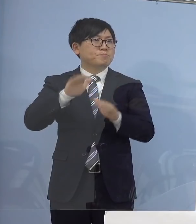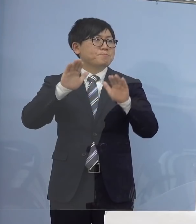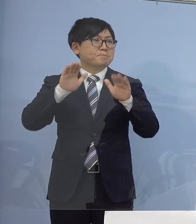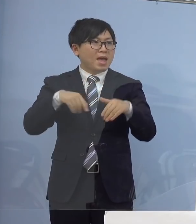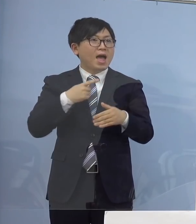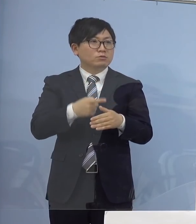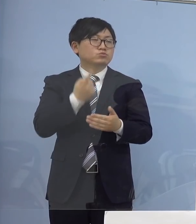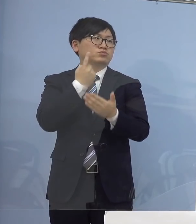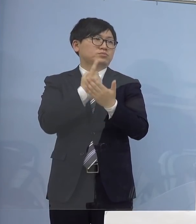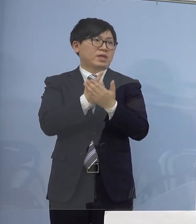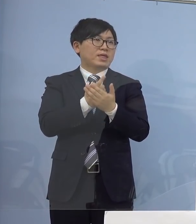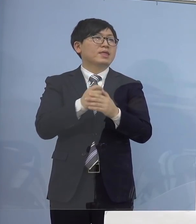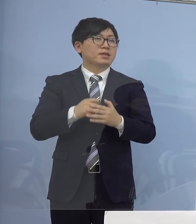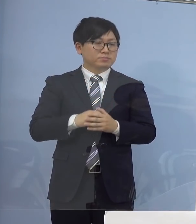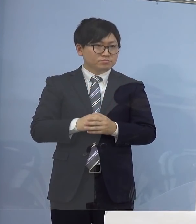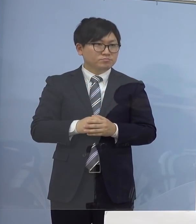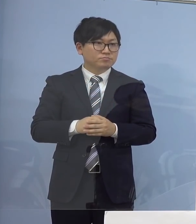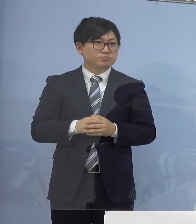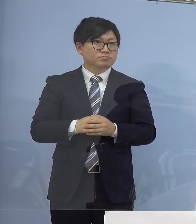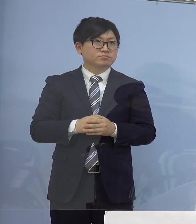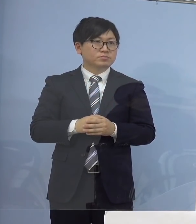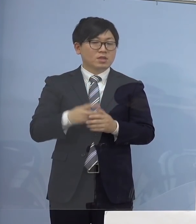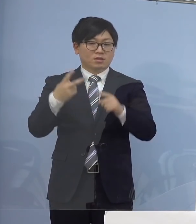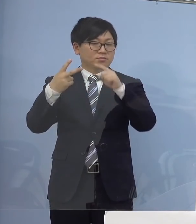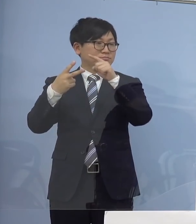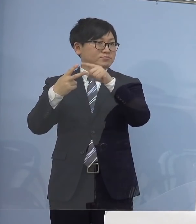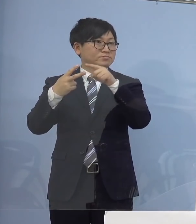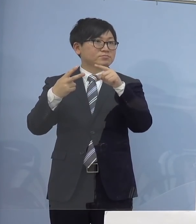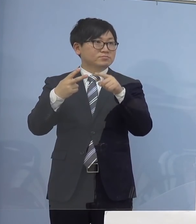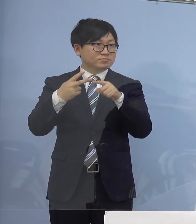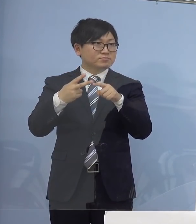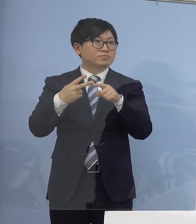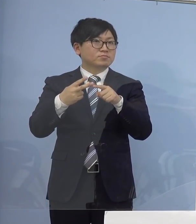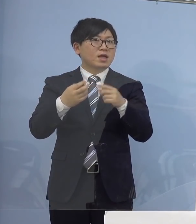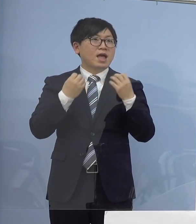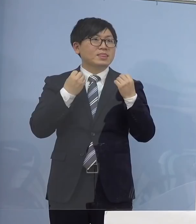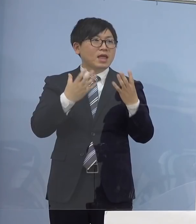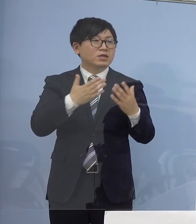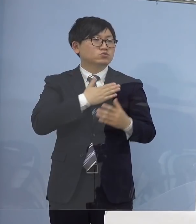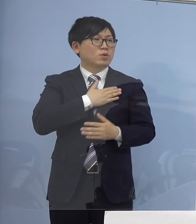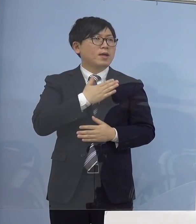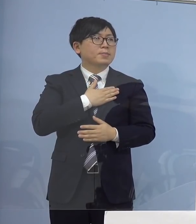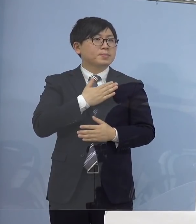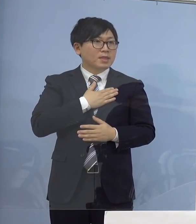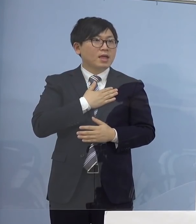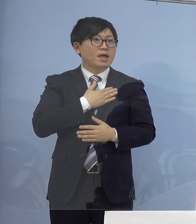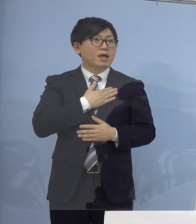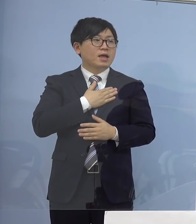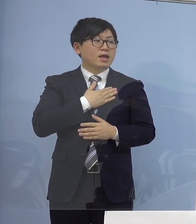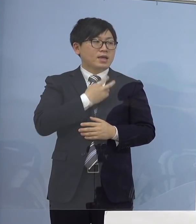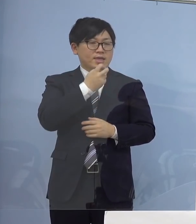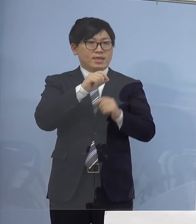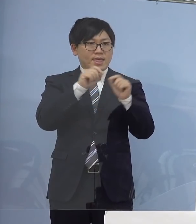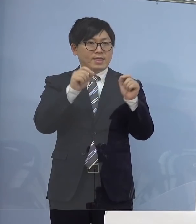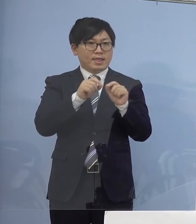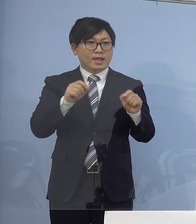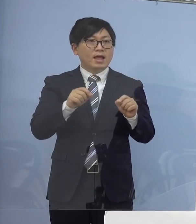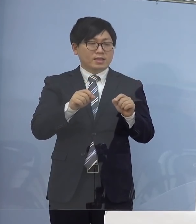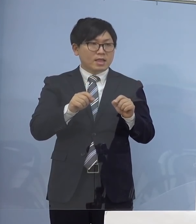以上2例が新たに調査の結果判明しましたので ご説明させていただきました